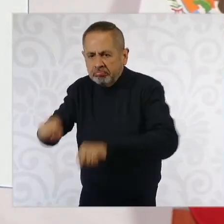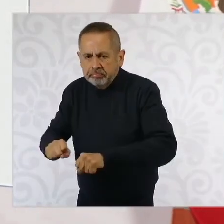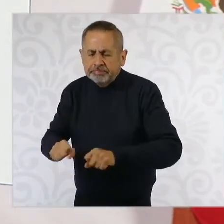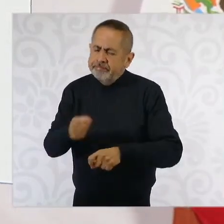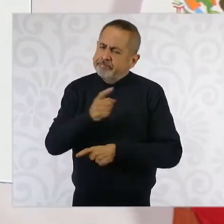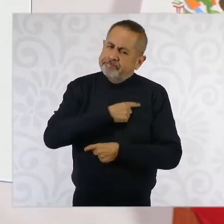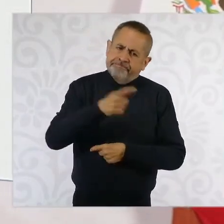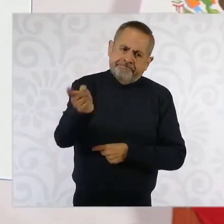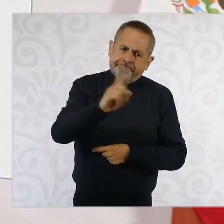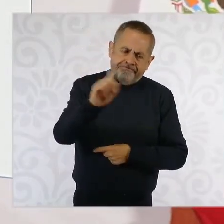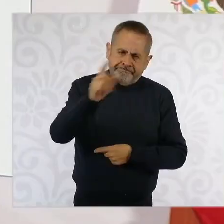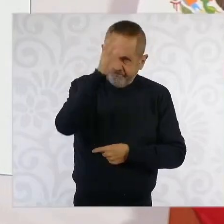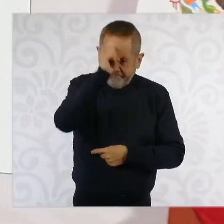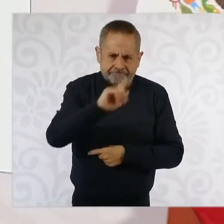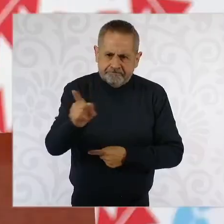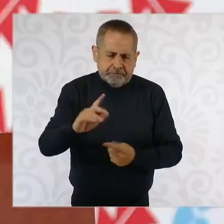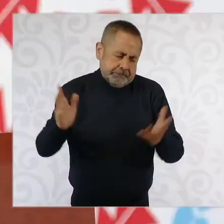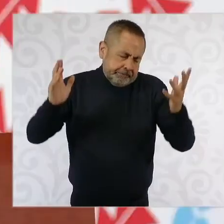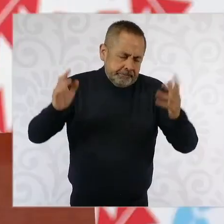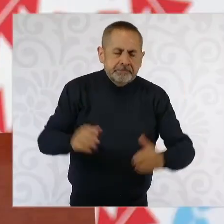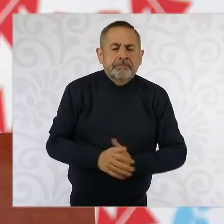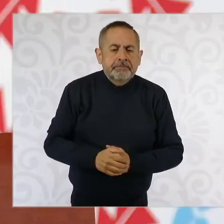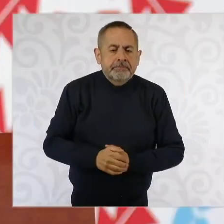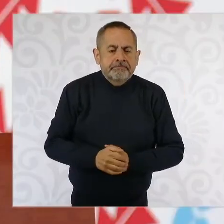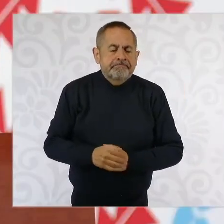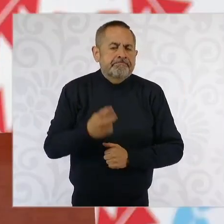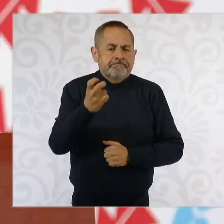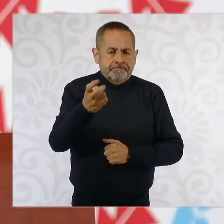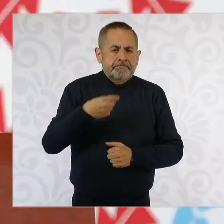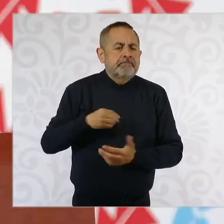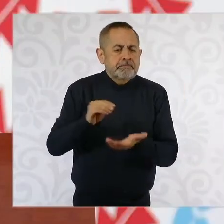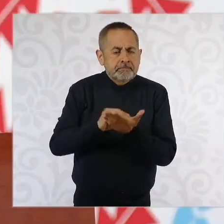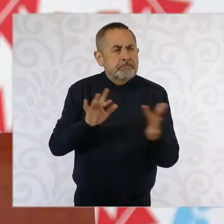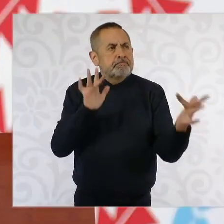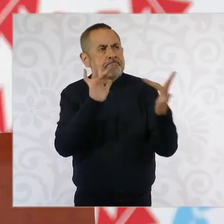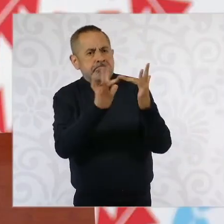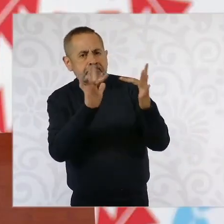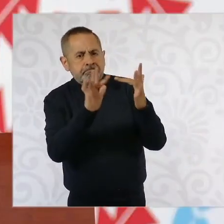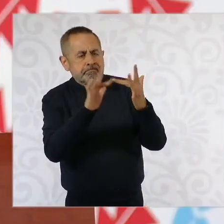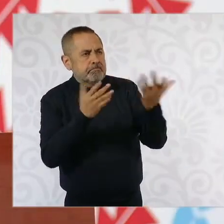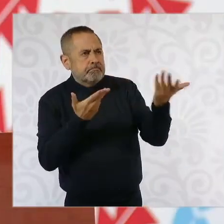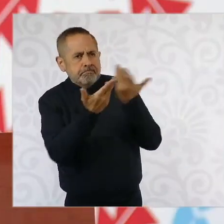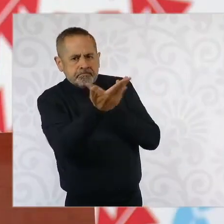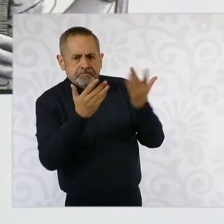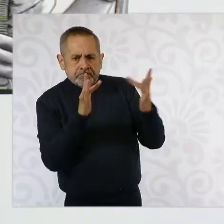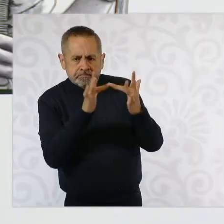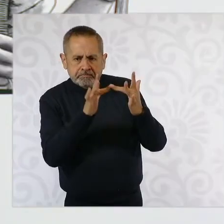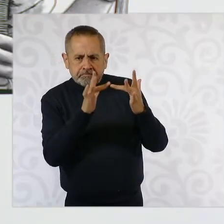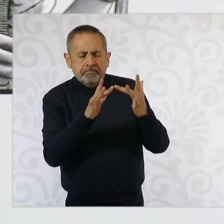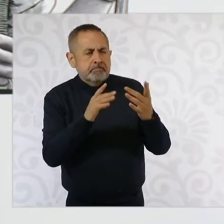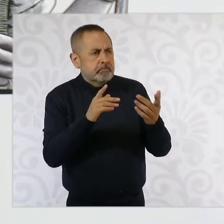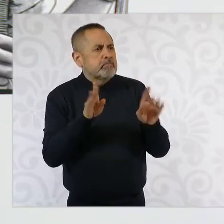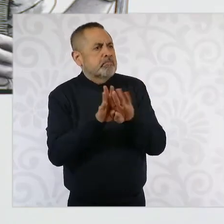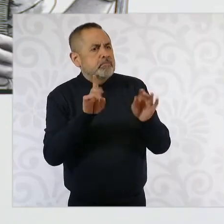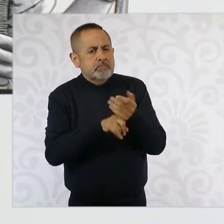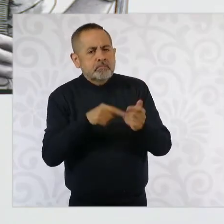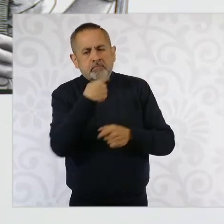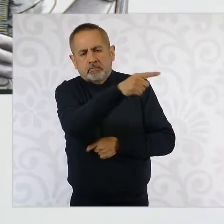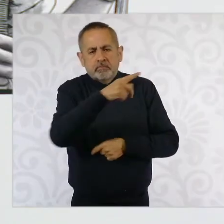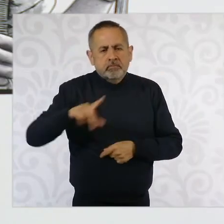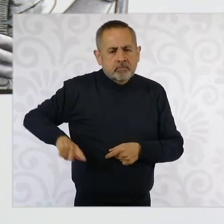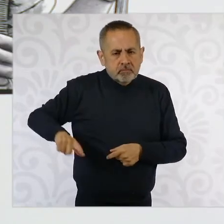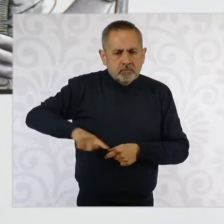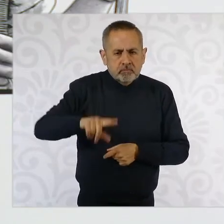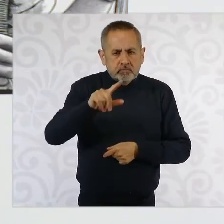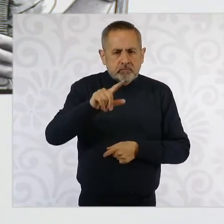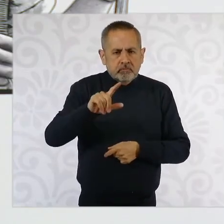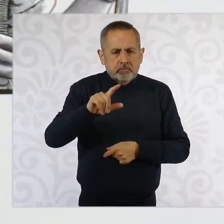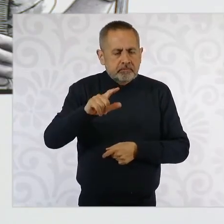Entonces vamos a a mantener comunicación relación con el gobierno de Trump eh del presidente Trump